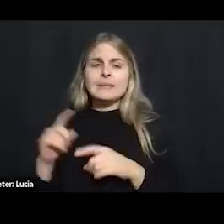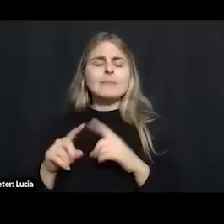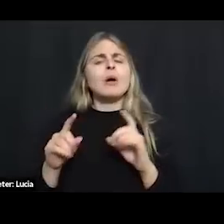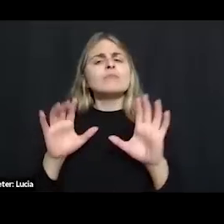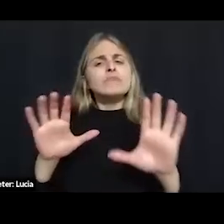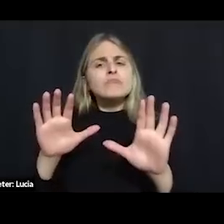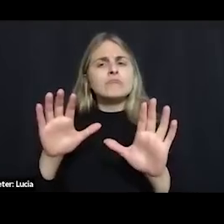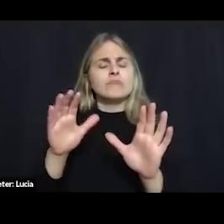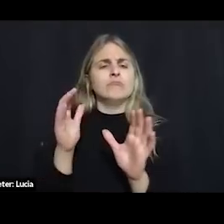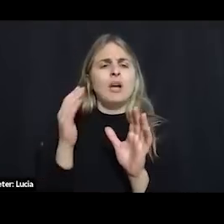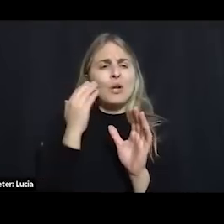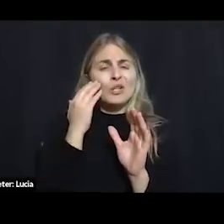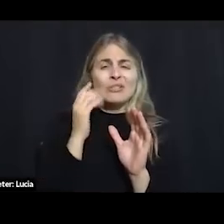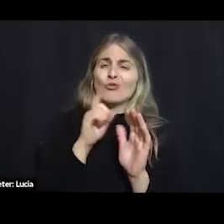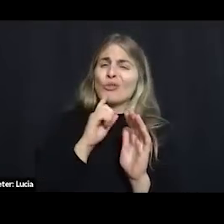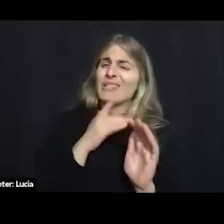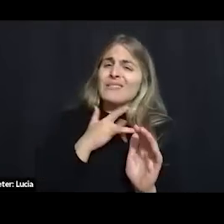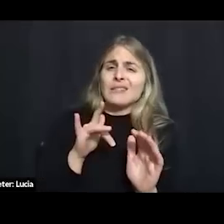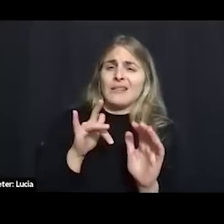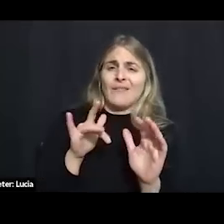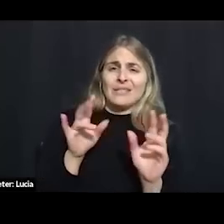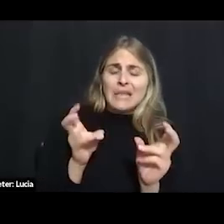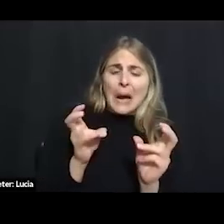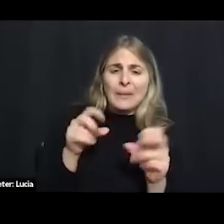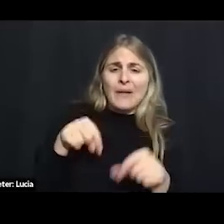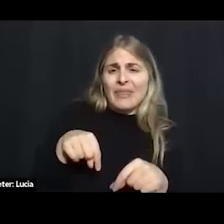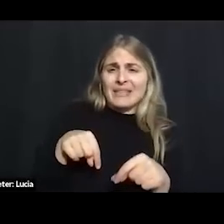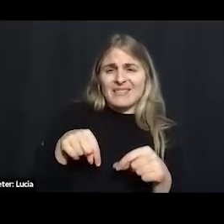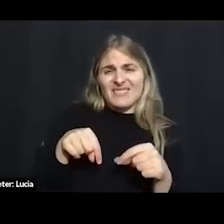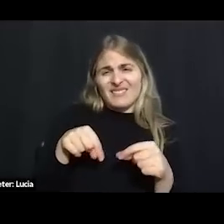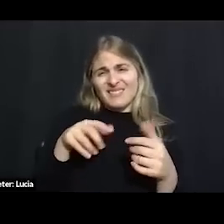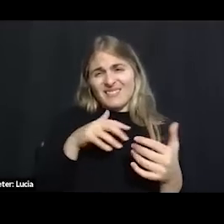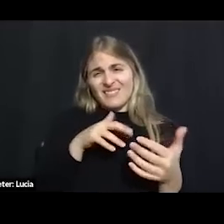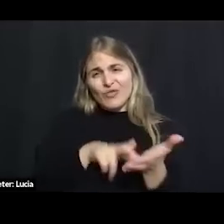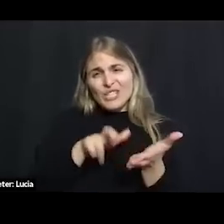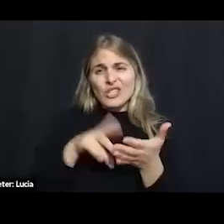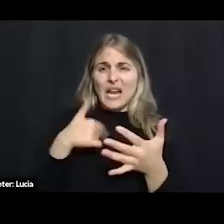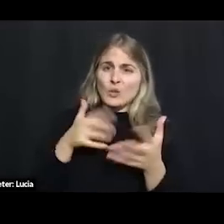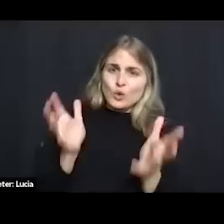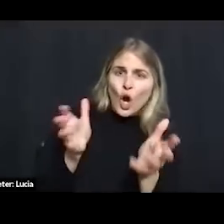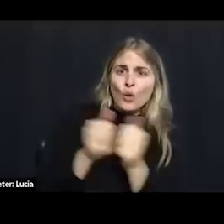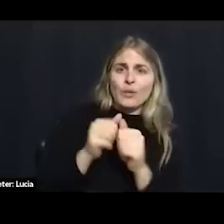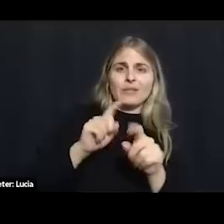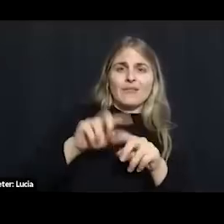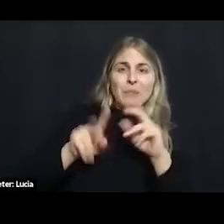debido a la naturaleza realmente sensible del tema, tuve que pasar tiempo con diferentes personas y ganar su confianza y aceptación